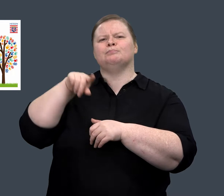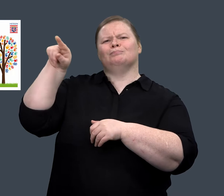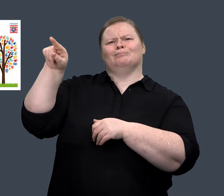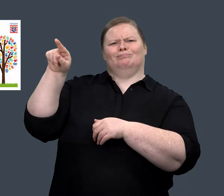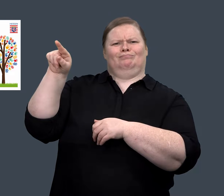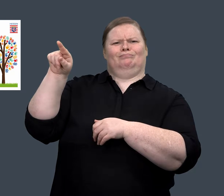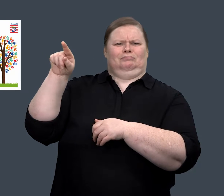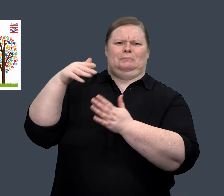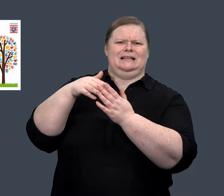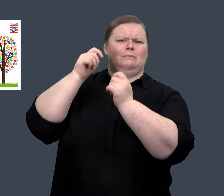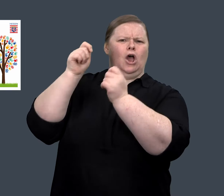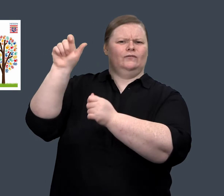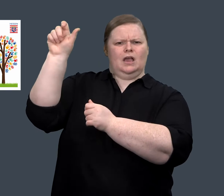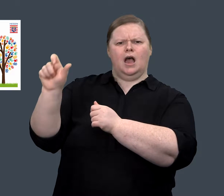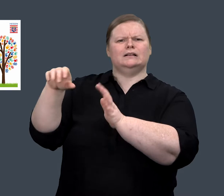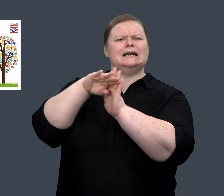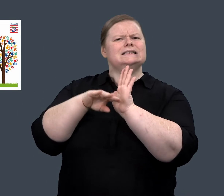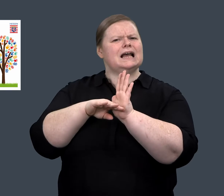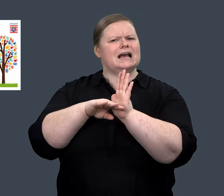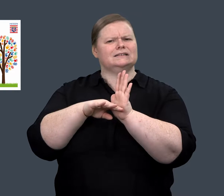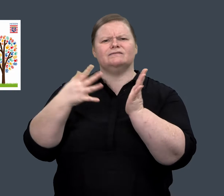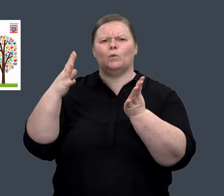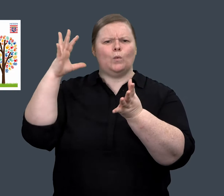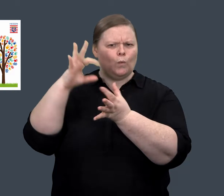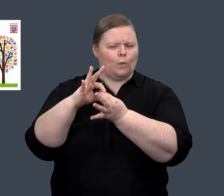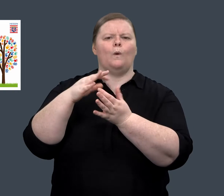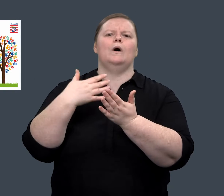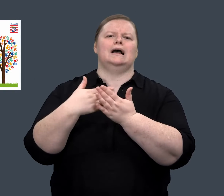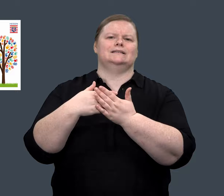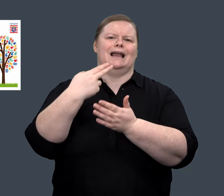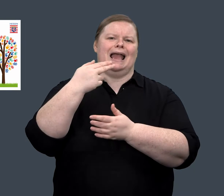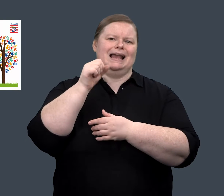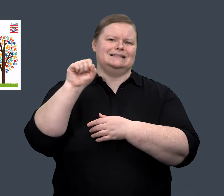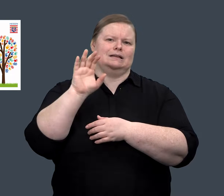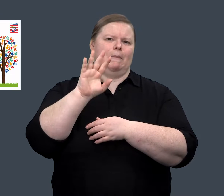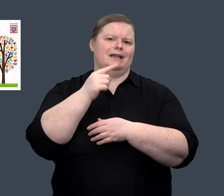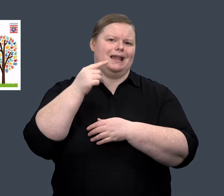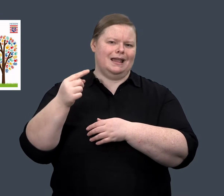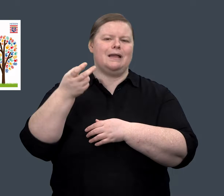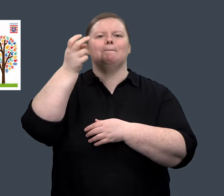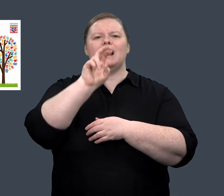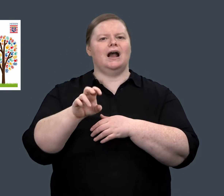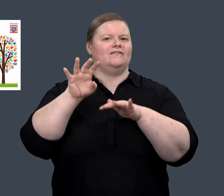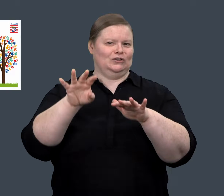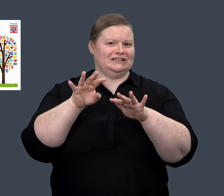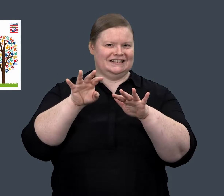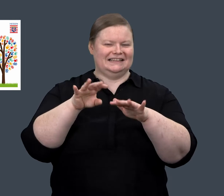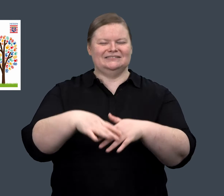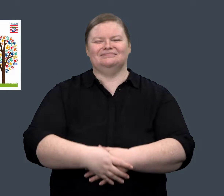in § 19 HessBGG erstmals eine gesetzliche Grundlage erhalten.